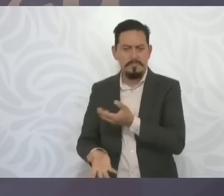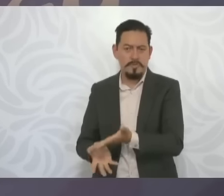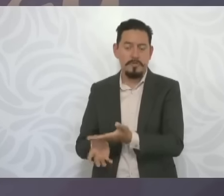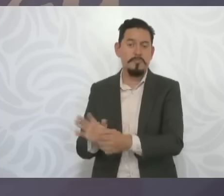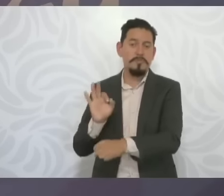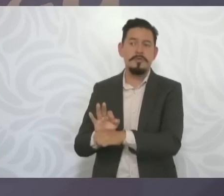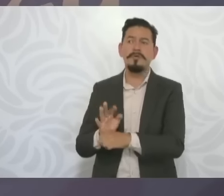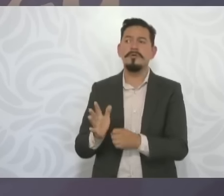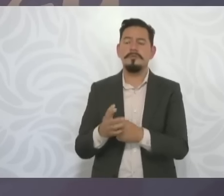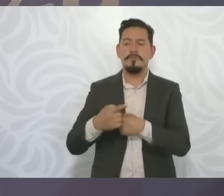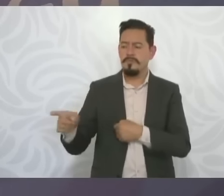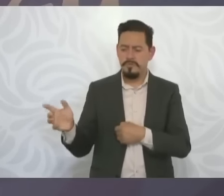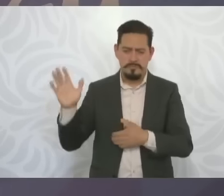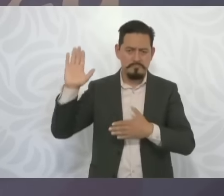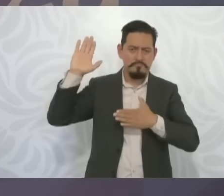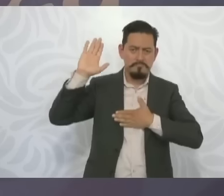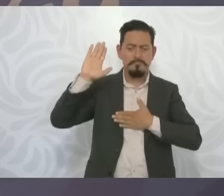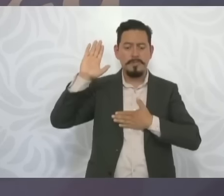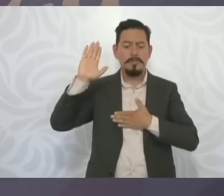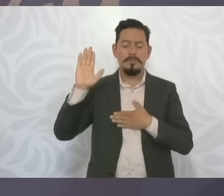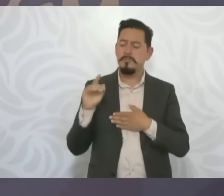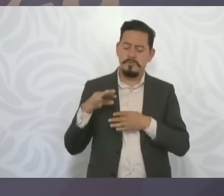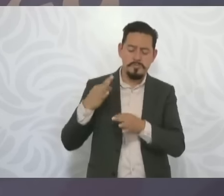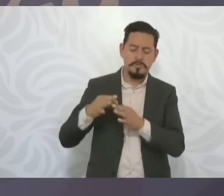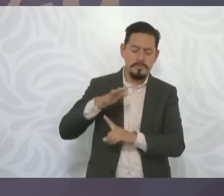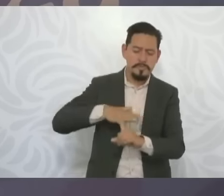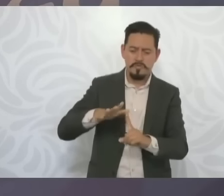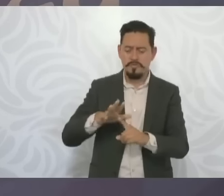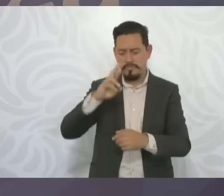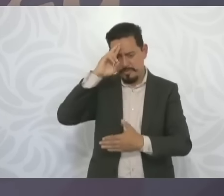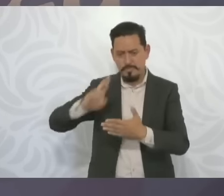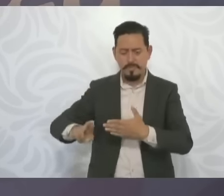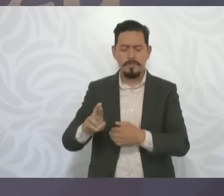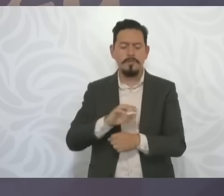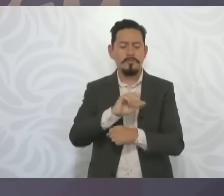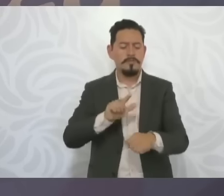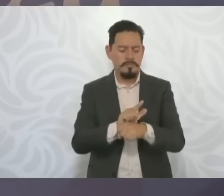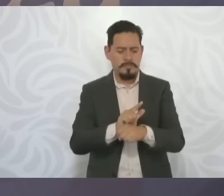compromisos de sustentabilidad, responsabilidad social y justicia energética en colaboración con